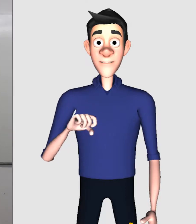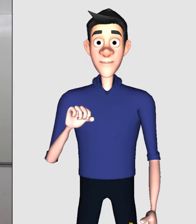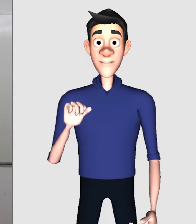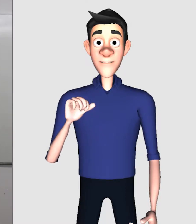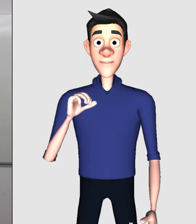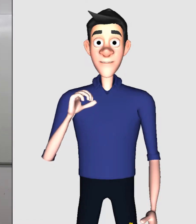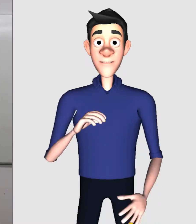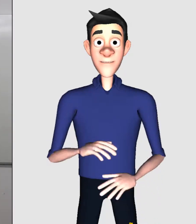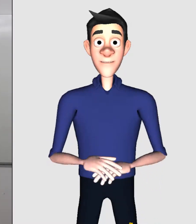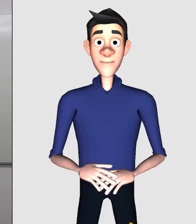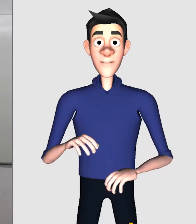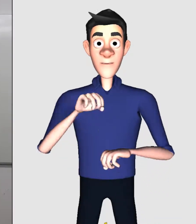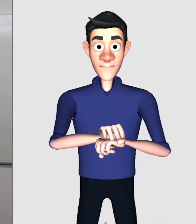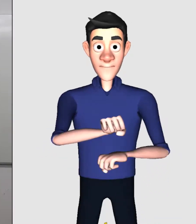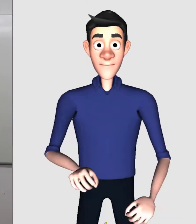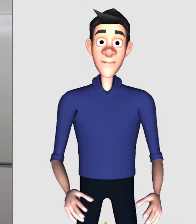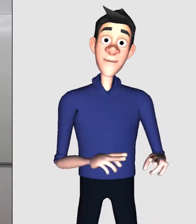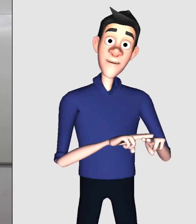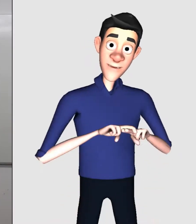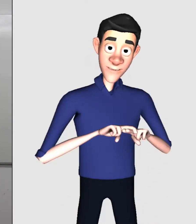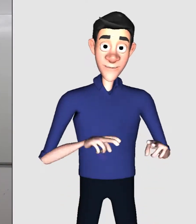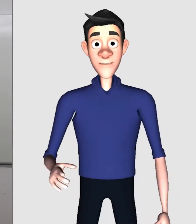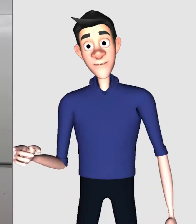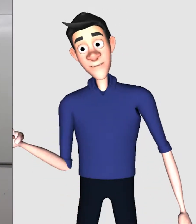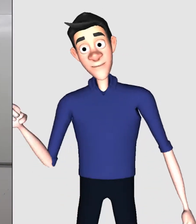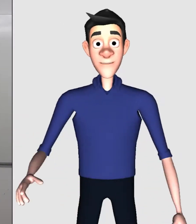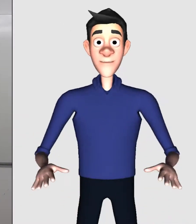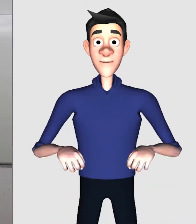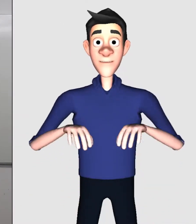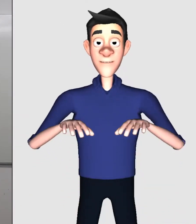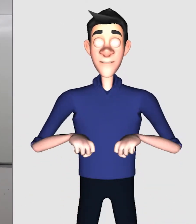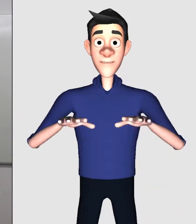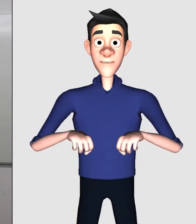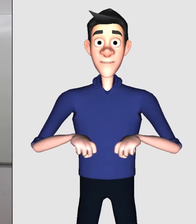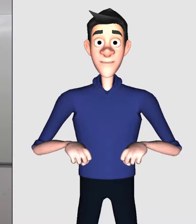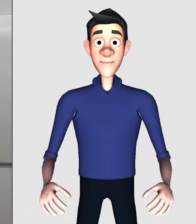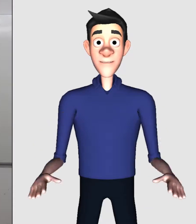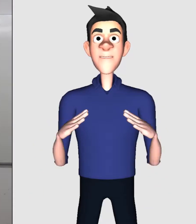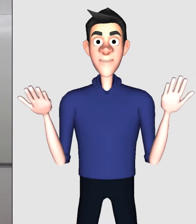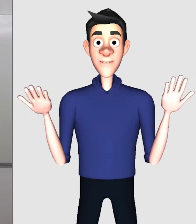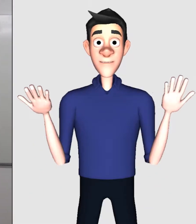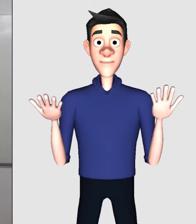Precisamos de algumas coisas para resolver esse problema